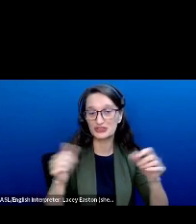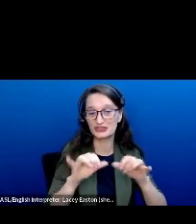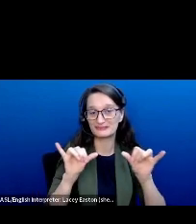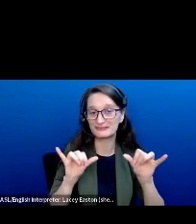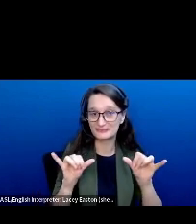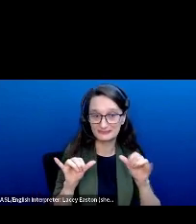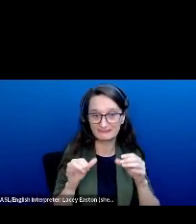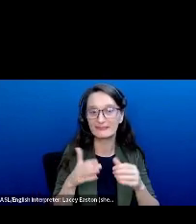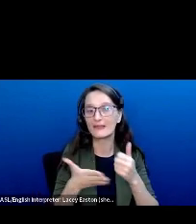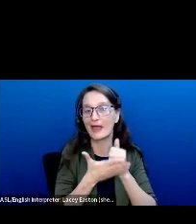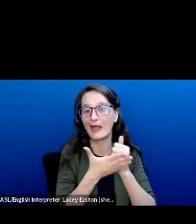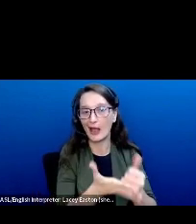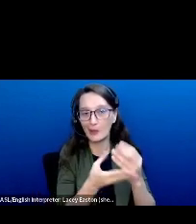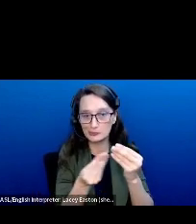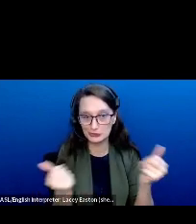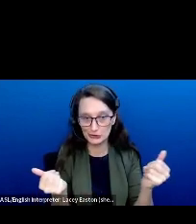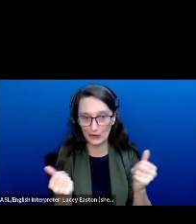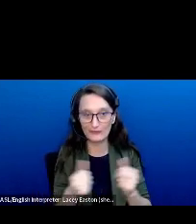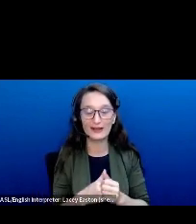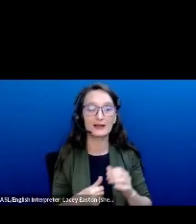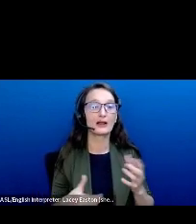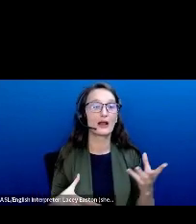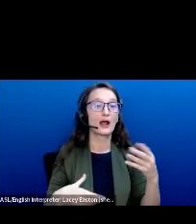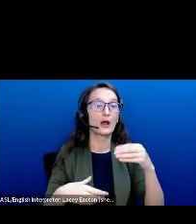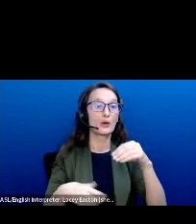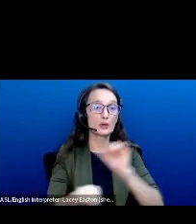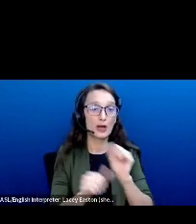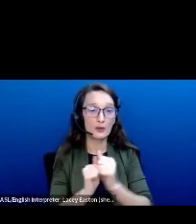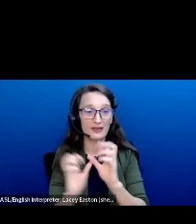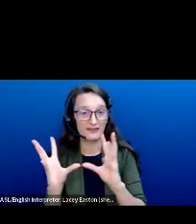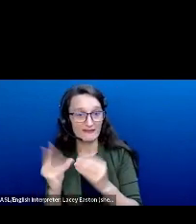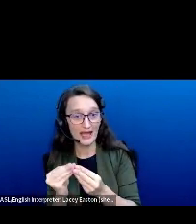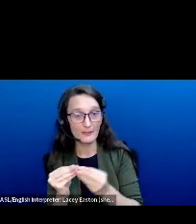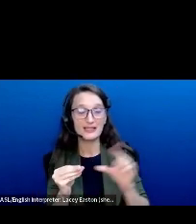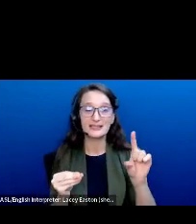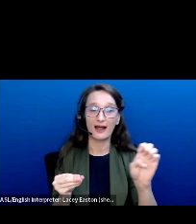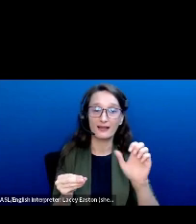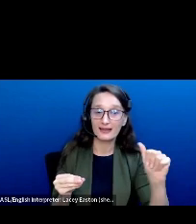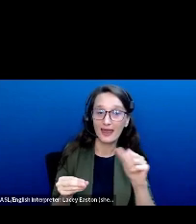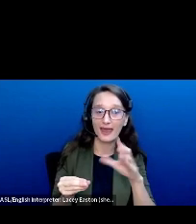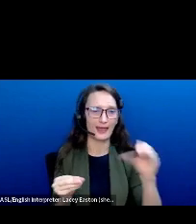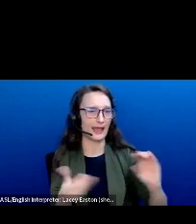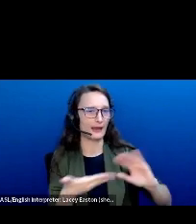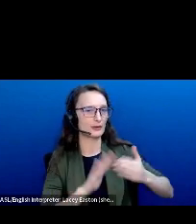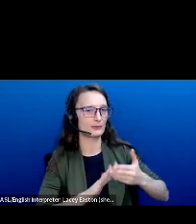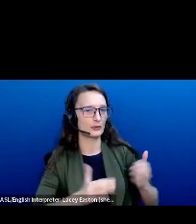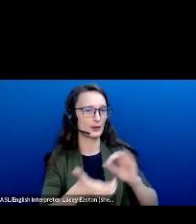con familias, agencias educativas locales y socios comunitarios. Nuestro objetivo es transformar